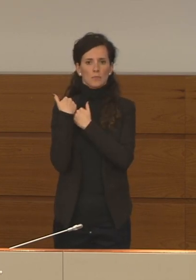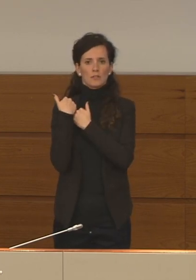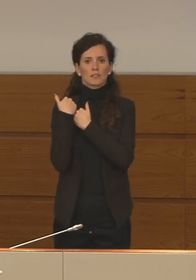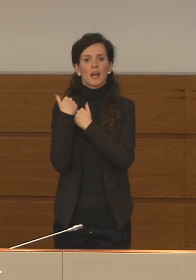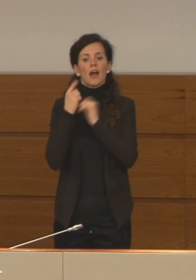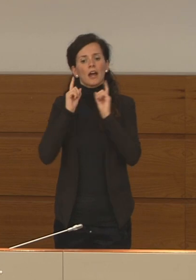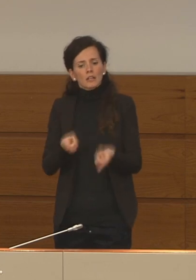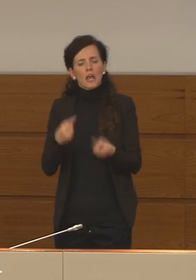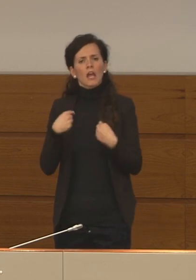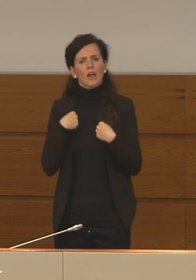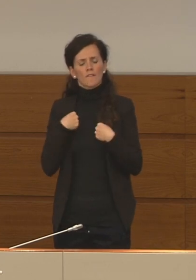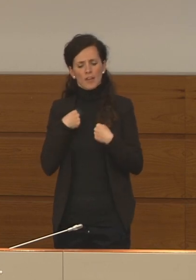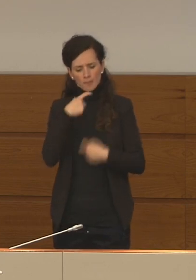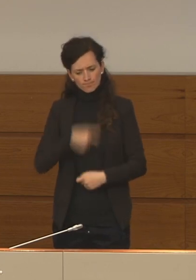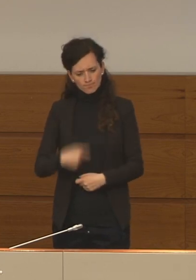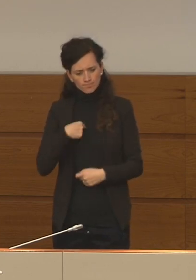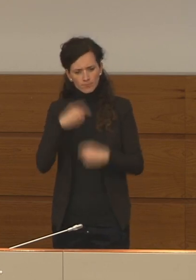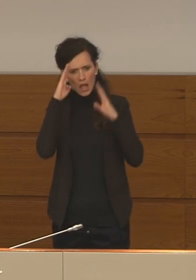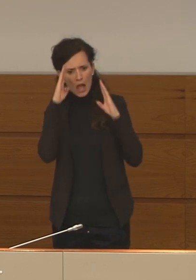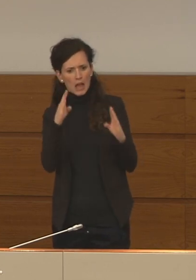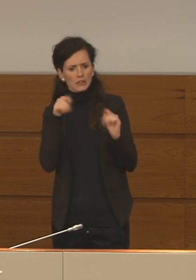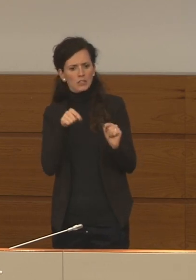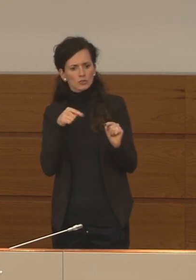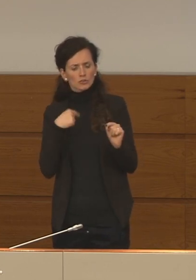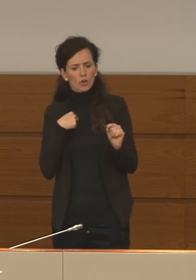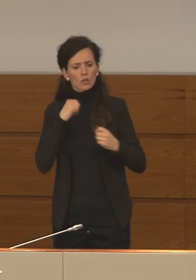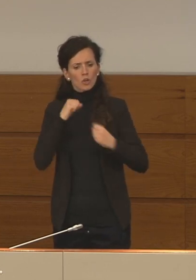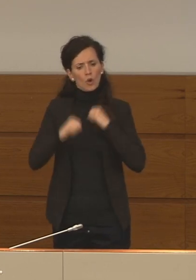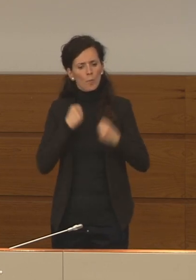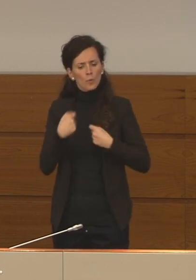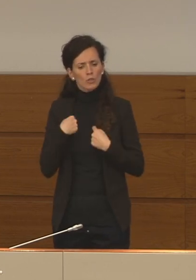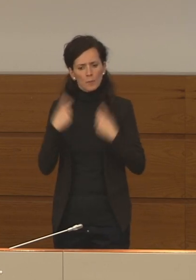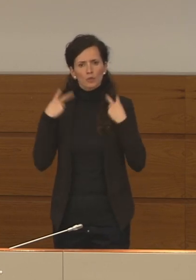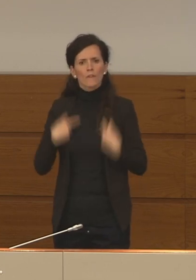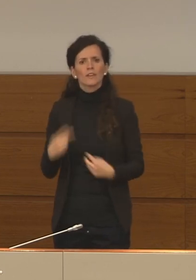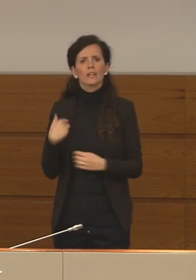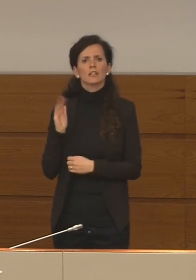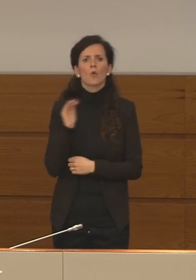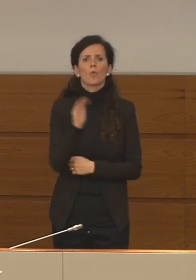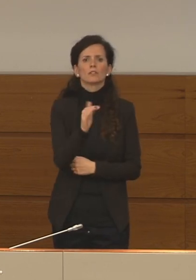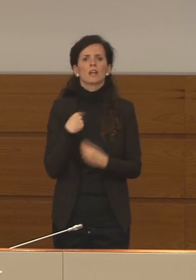con le quali possiamo vivere la nostra vita quotidiana ma non farle